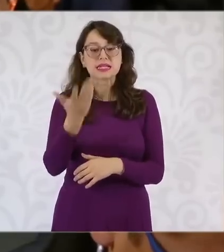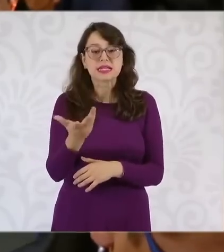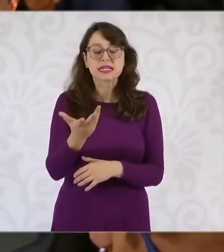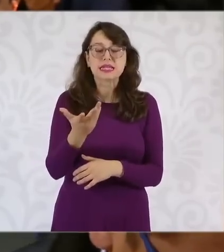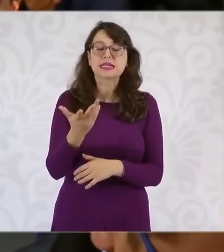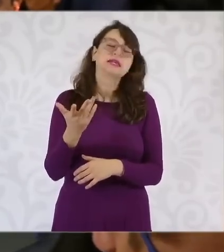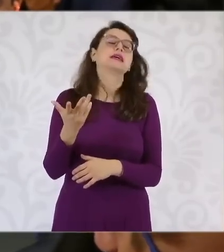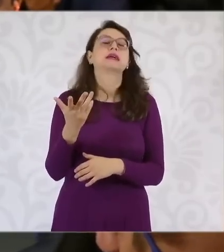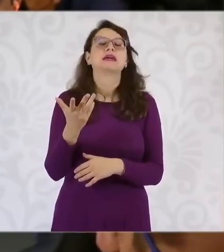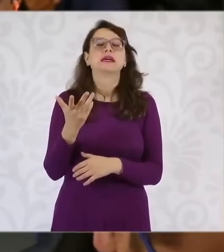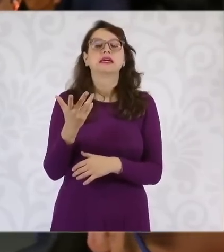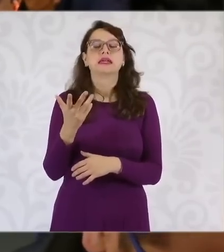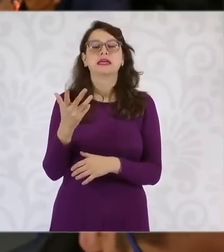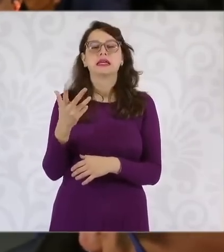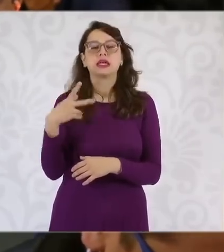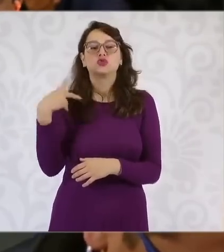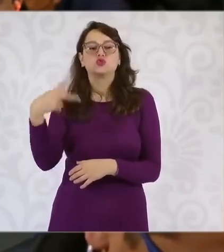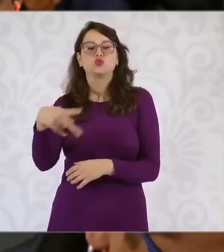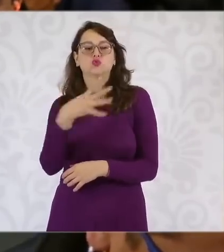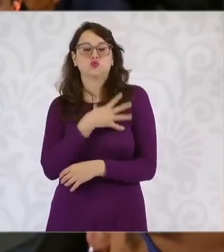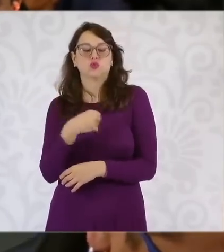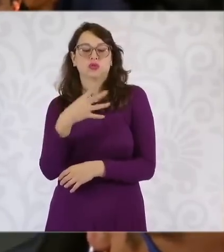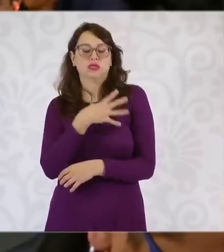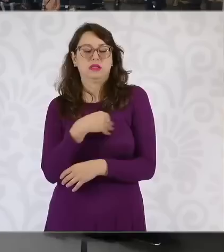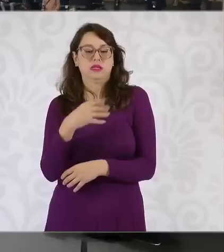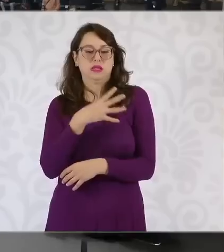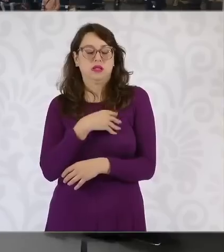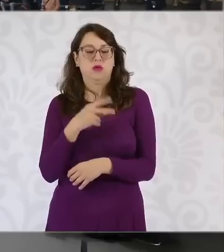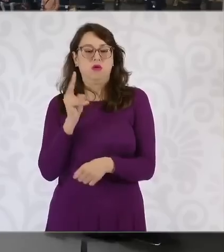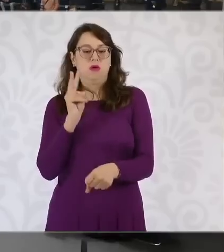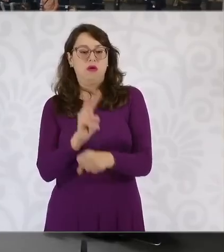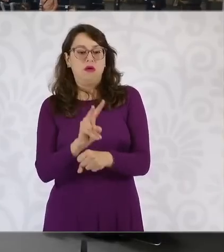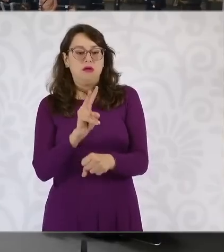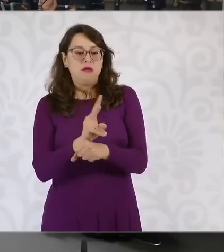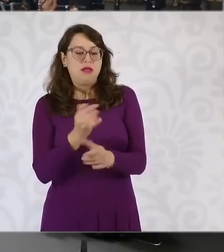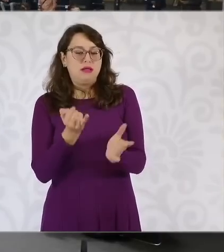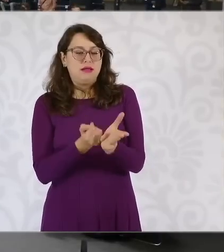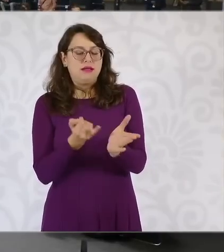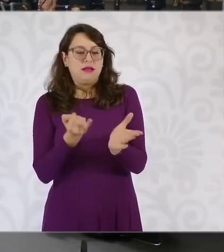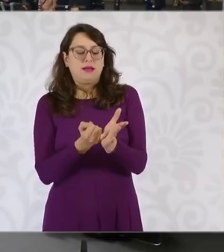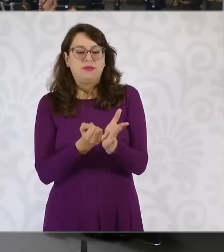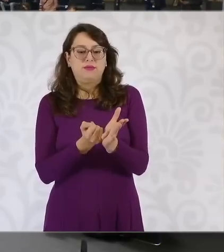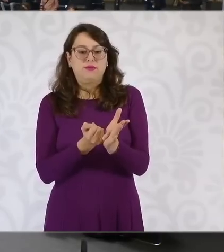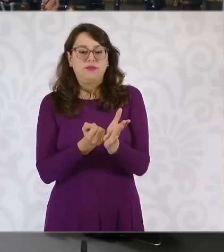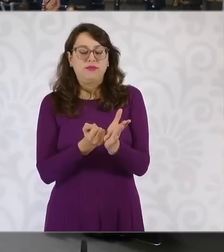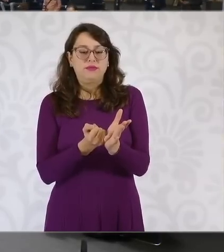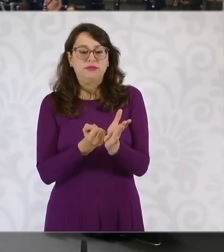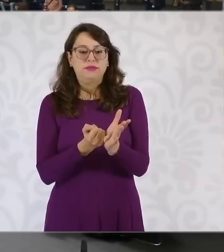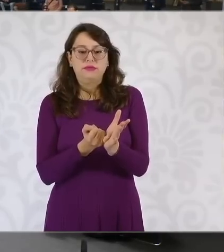del del hijo del gobernador eh y dice dice el gobernador el recinto todavía no está No es